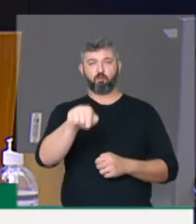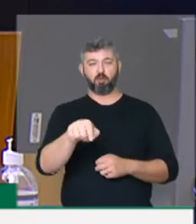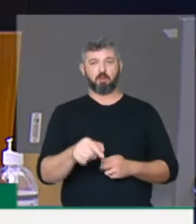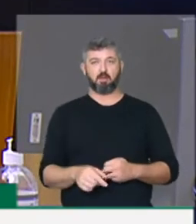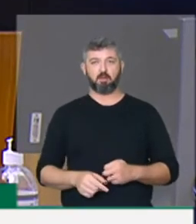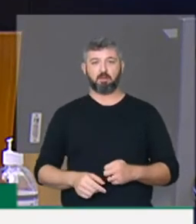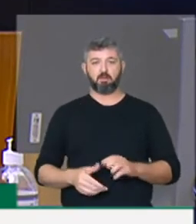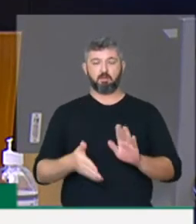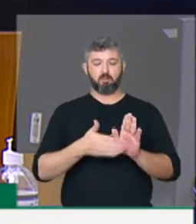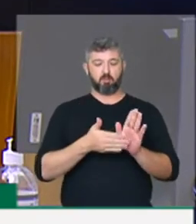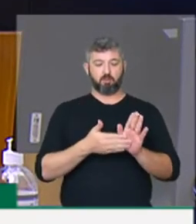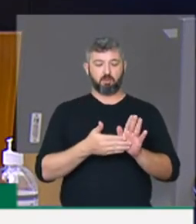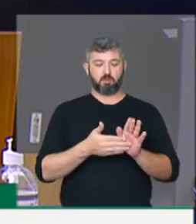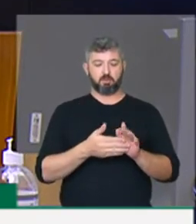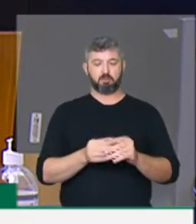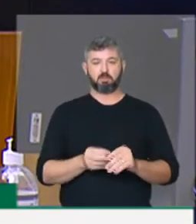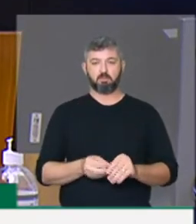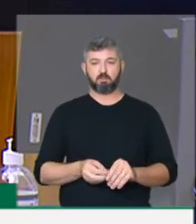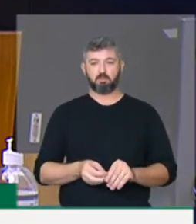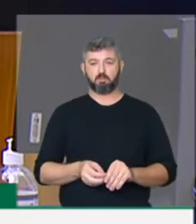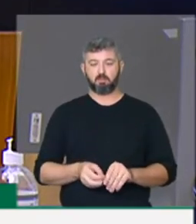REQUERIMENTO DE RETIRADA DE PAUTA... DO REQUERIMENTO, PARA FALAR A FAVOR DO REQUERIMENTO